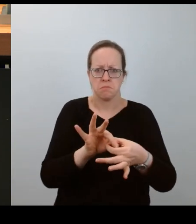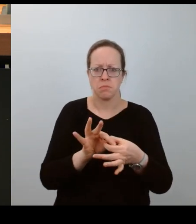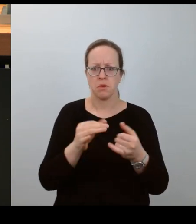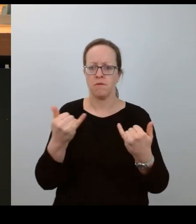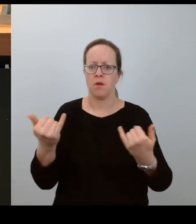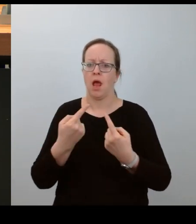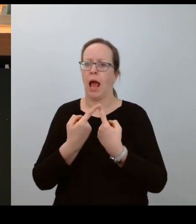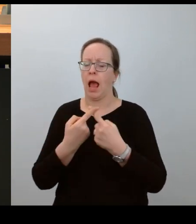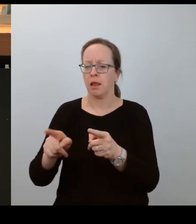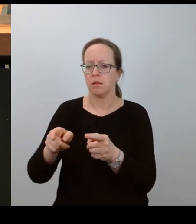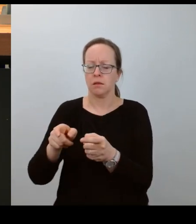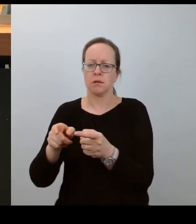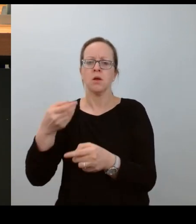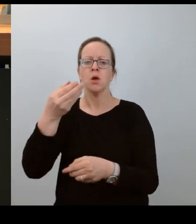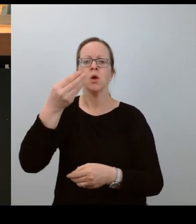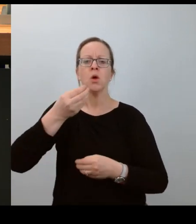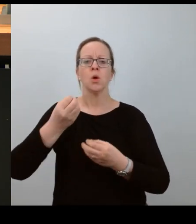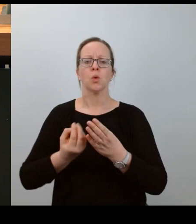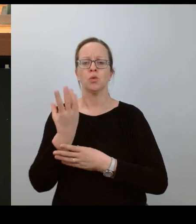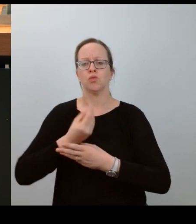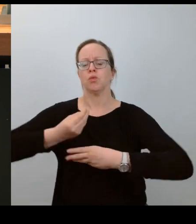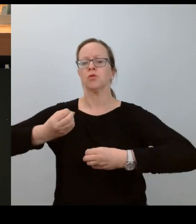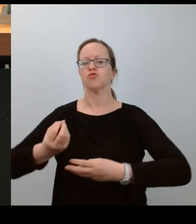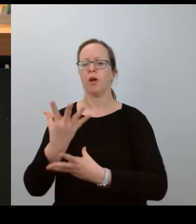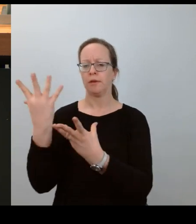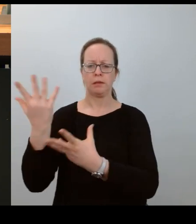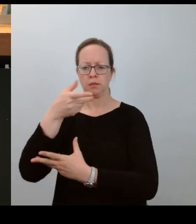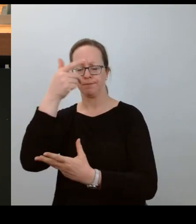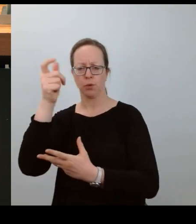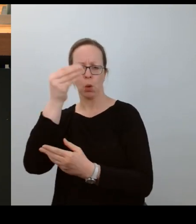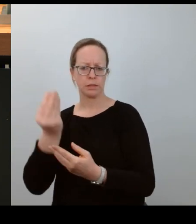Problems der Kultur unserer Stadt, meine Damen und Herren! (Beifall) Und